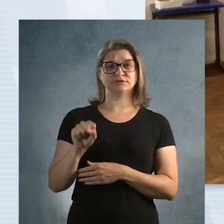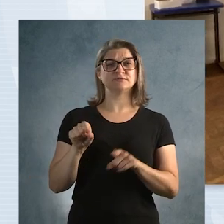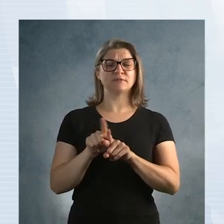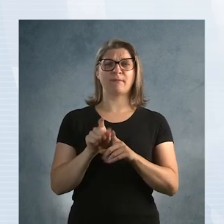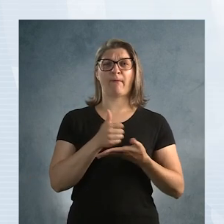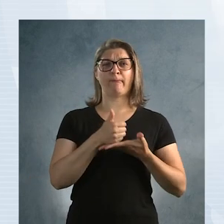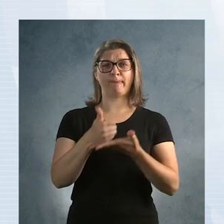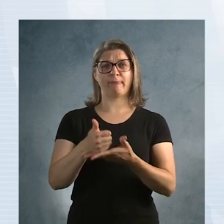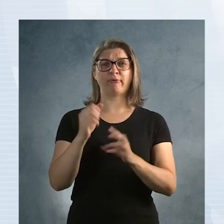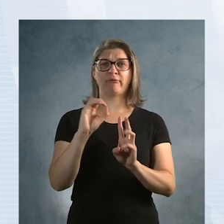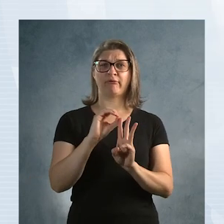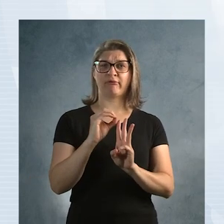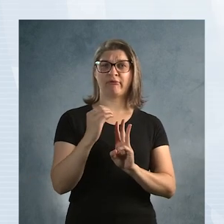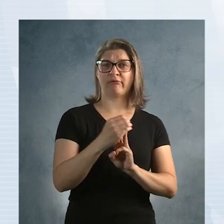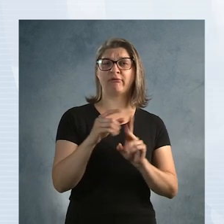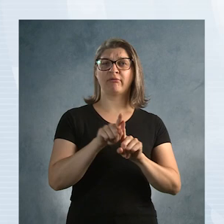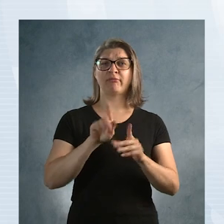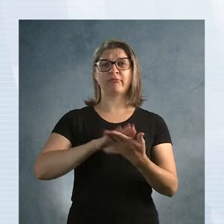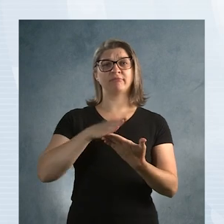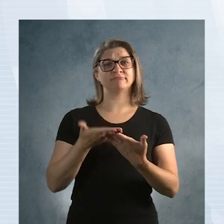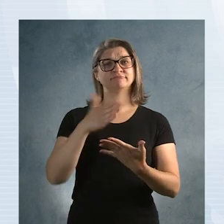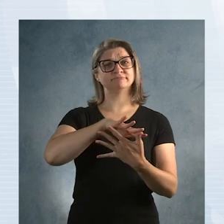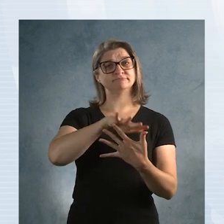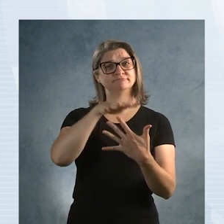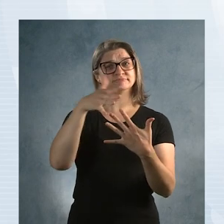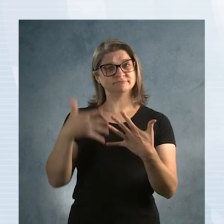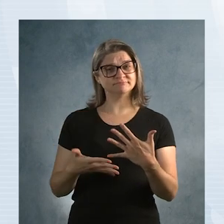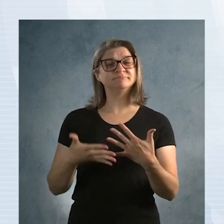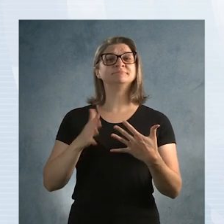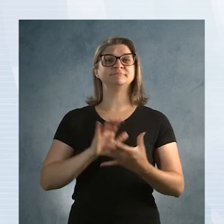e o apoio do Núcleo de Acessibilidade e dos intérpretes de Libras,